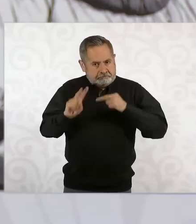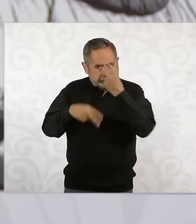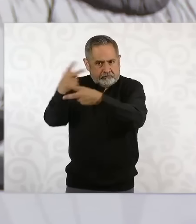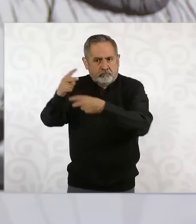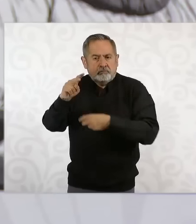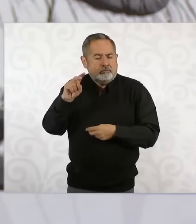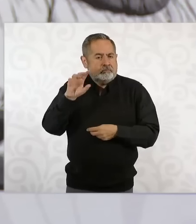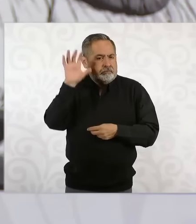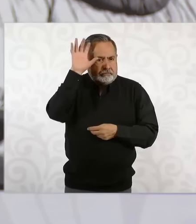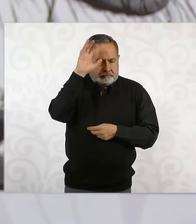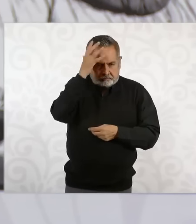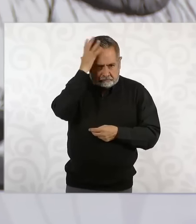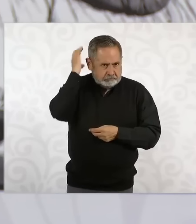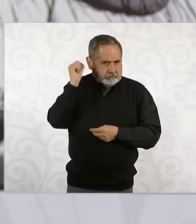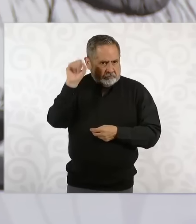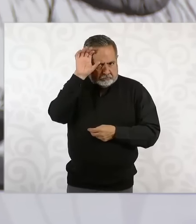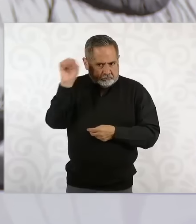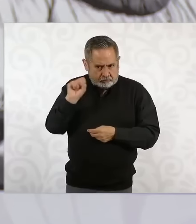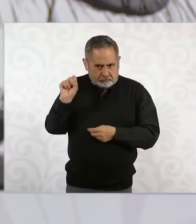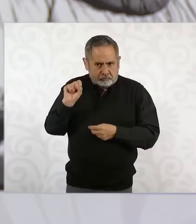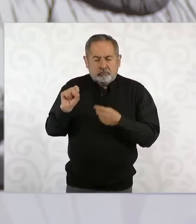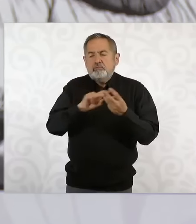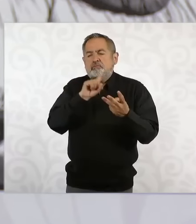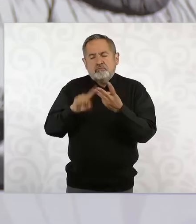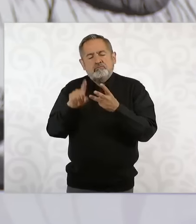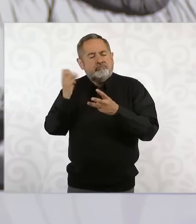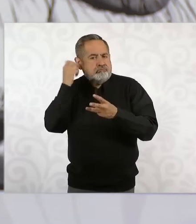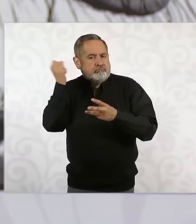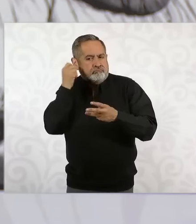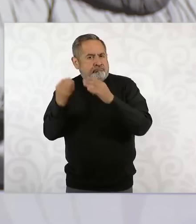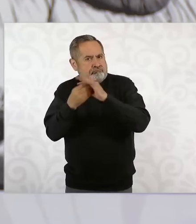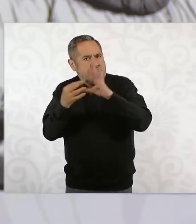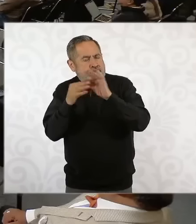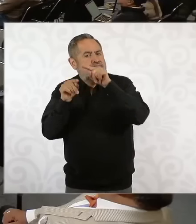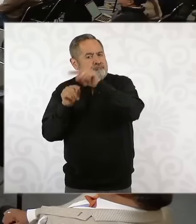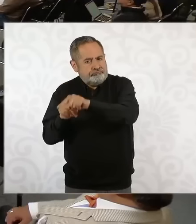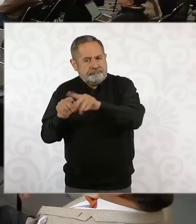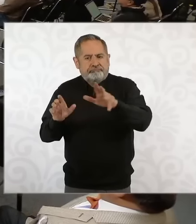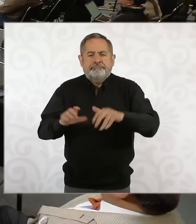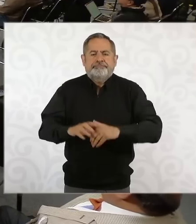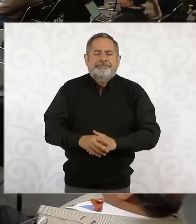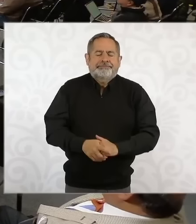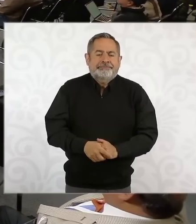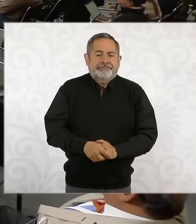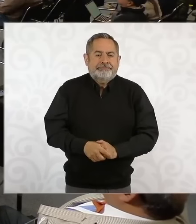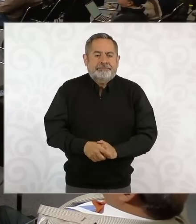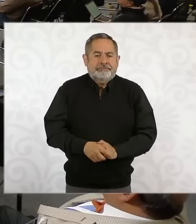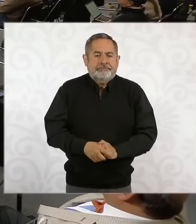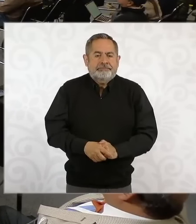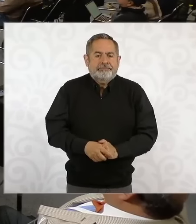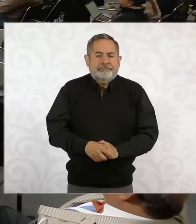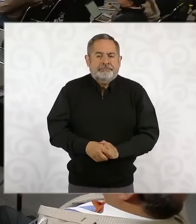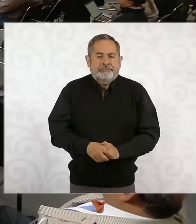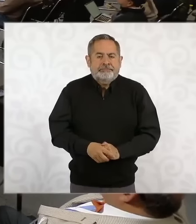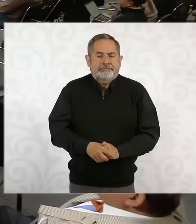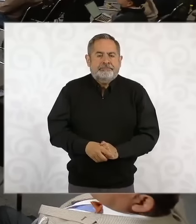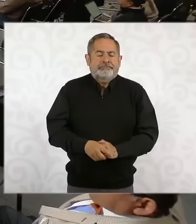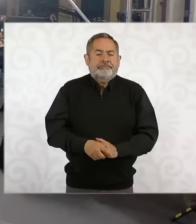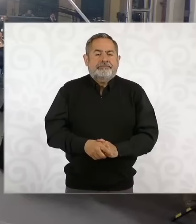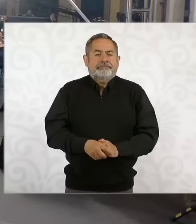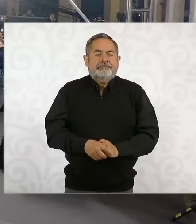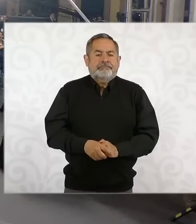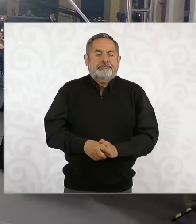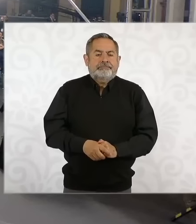Morelos y después la conferencia la daremos ahí la mañanera. Gracias, presidente. Gracias.